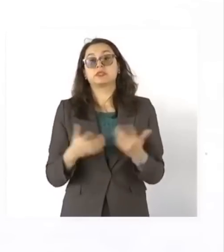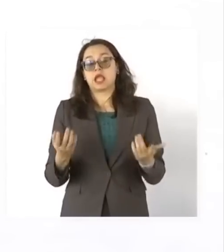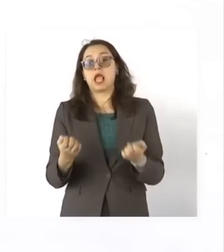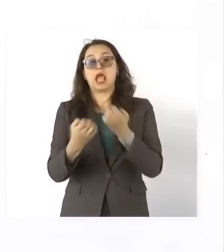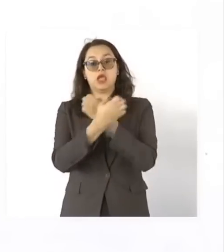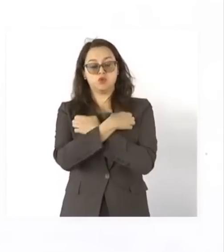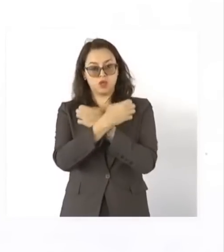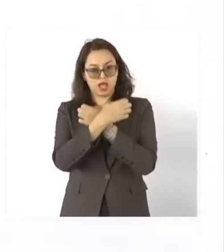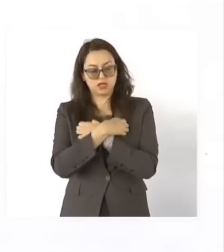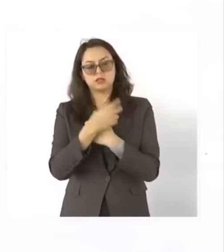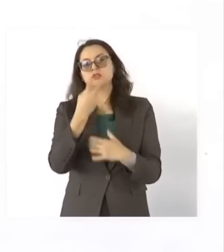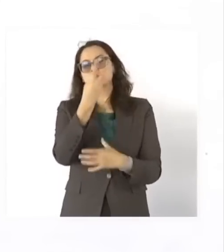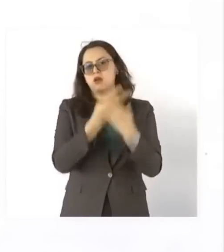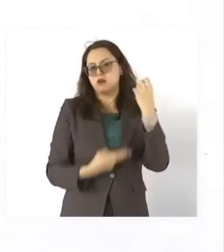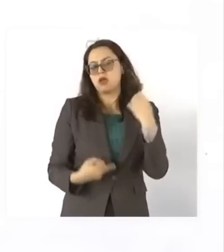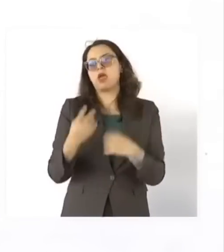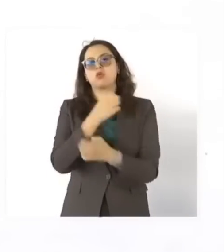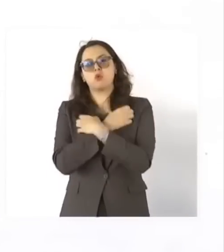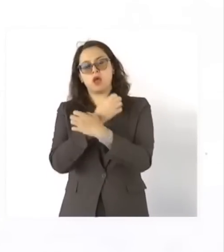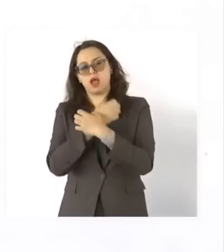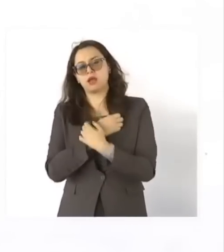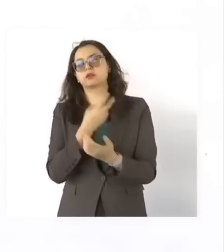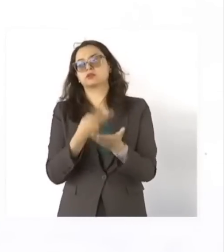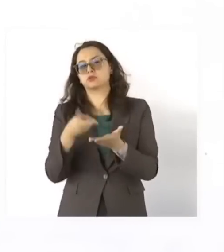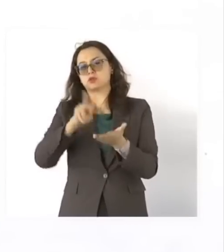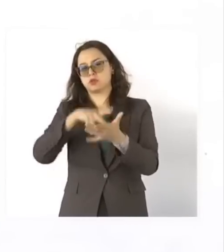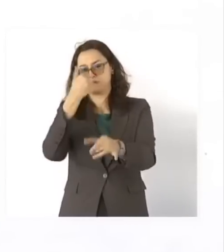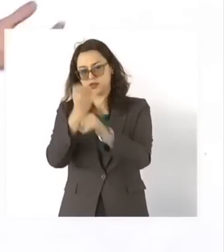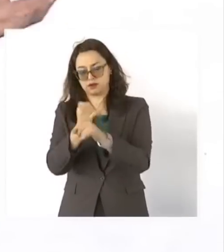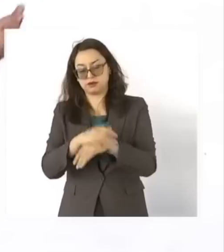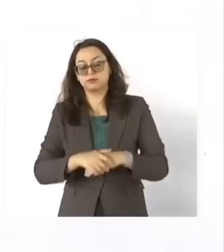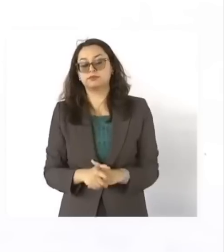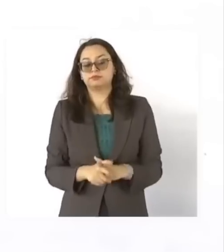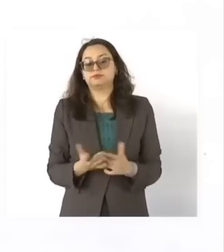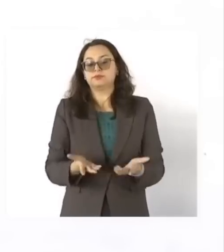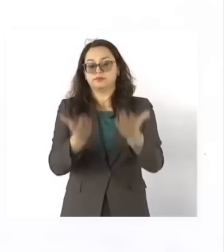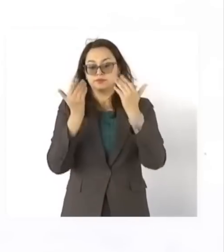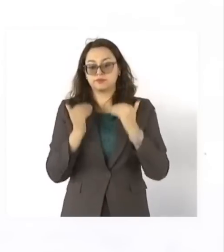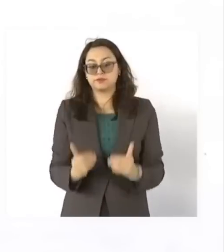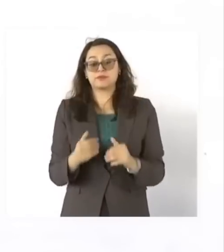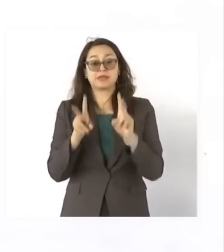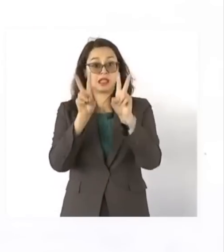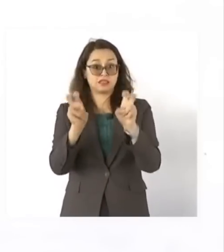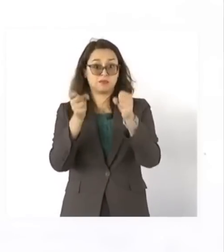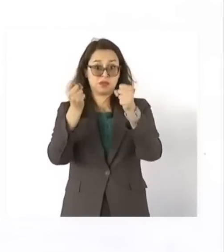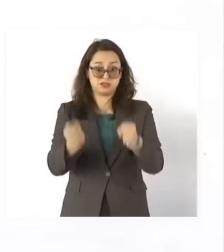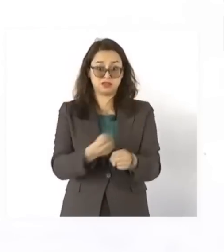Dual y la estrategia nacional de seguridad Aquí está pues gran parte de nuestro gabinete de